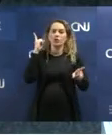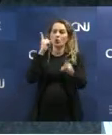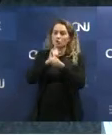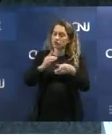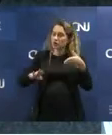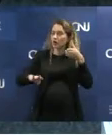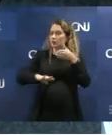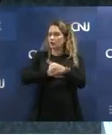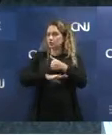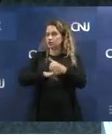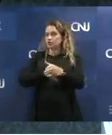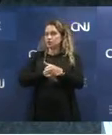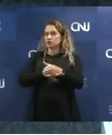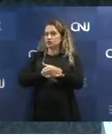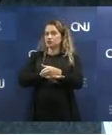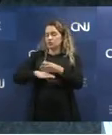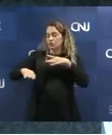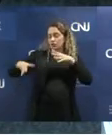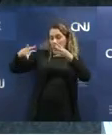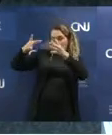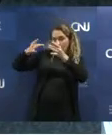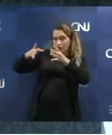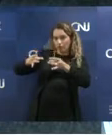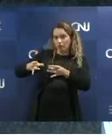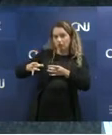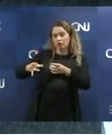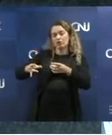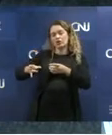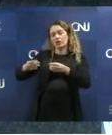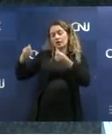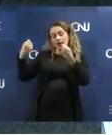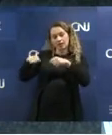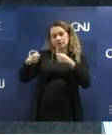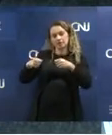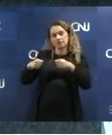o elemento subjetivo necessário para imputar a magistrada a conduta